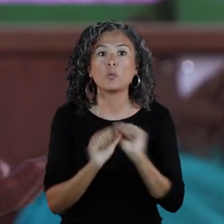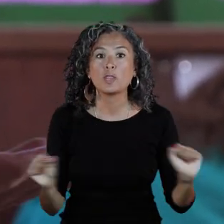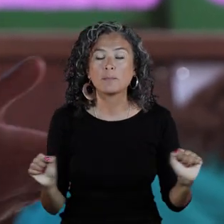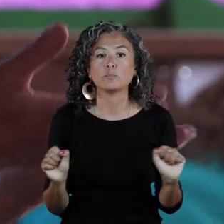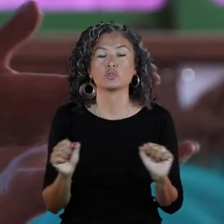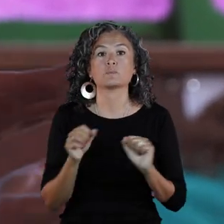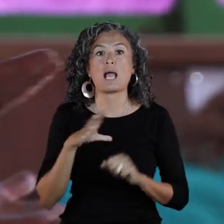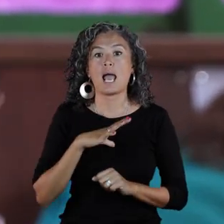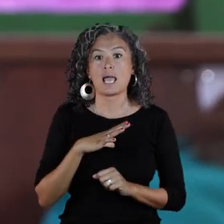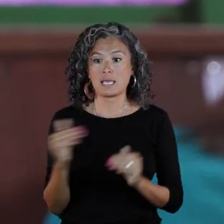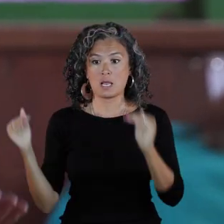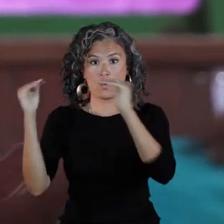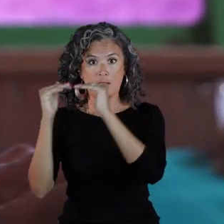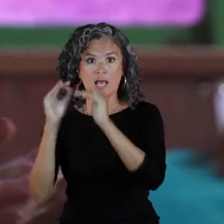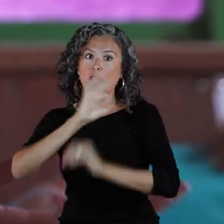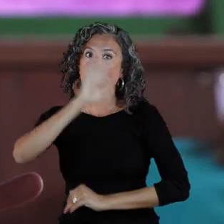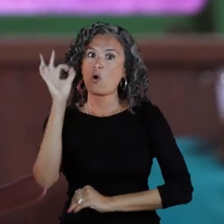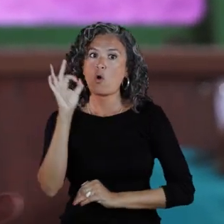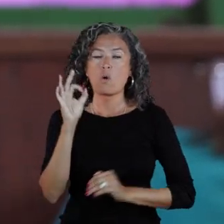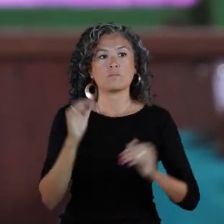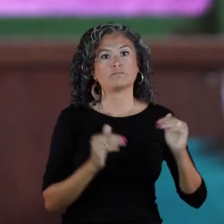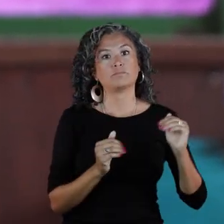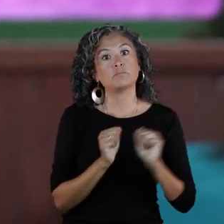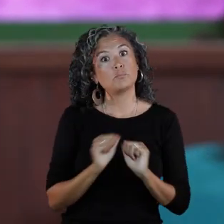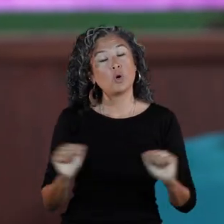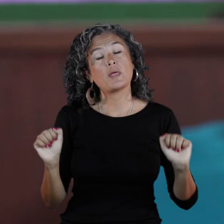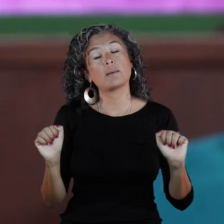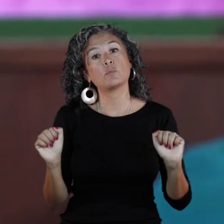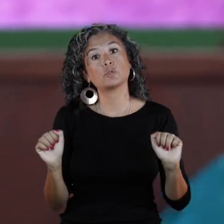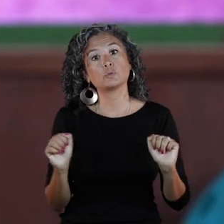La pareja puede funcionar de dos maneras: desde la igualdad o todo lo contrario